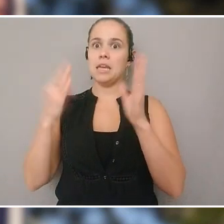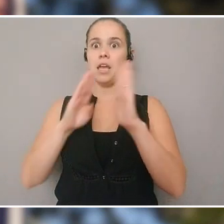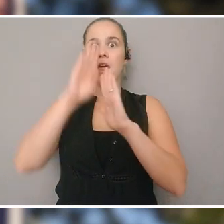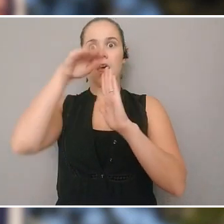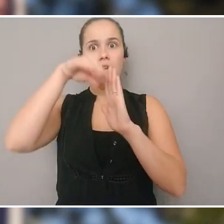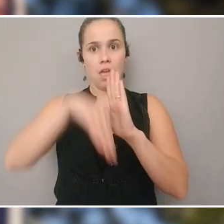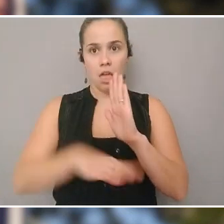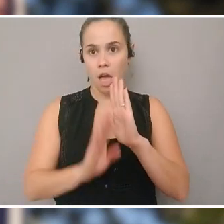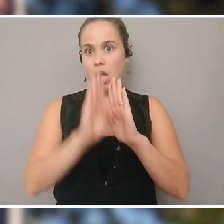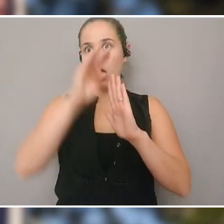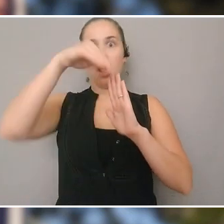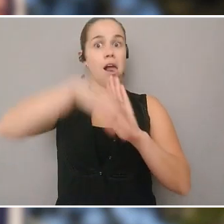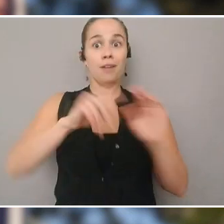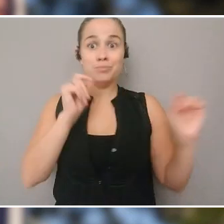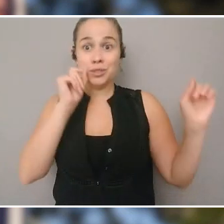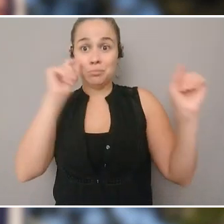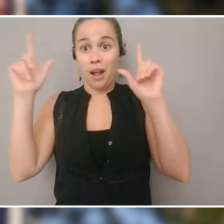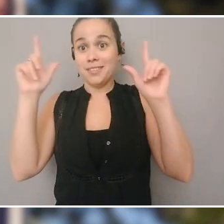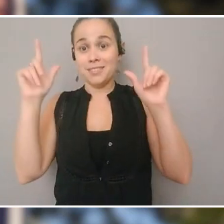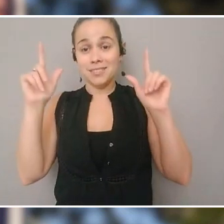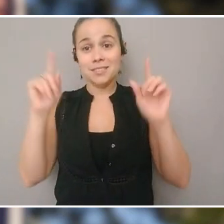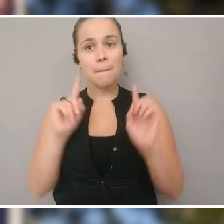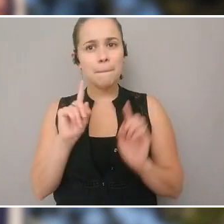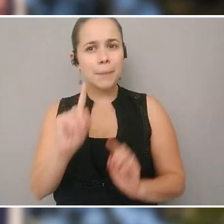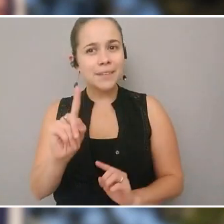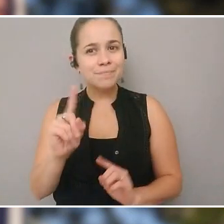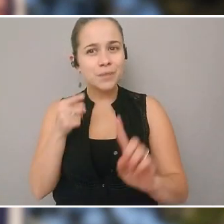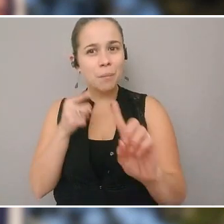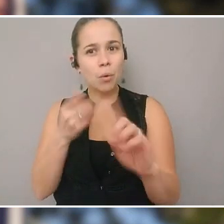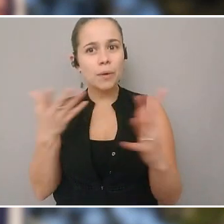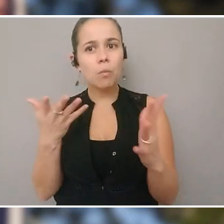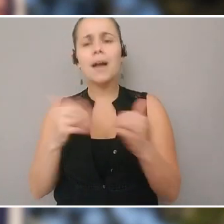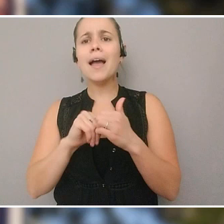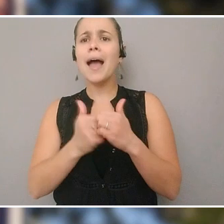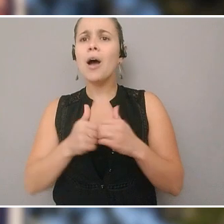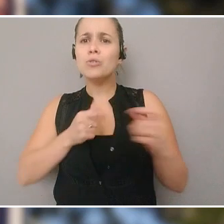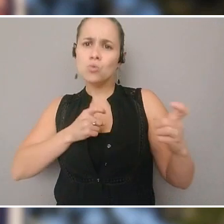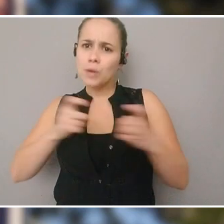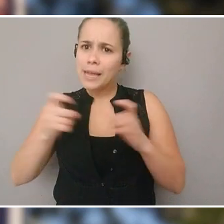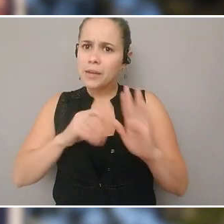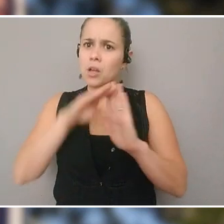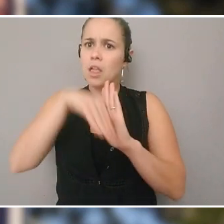Al final, es cómo navegas que